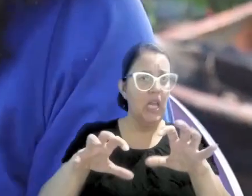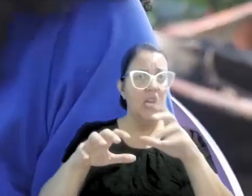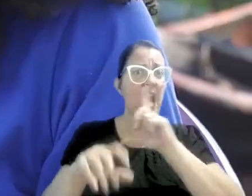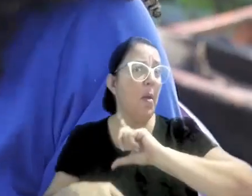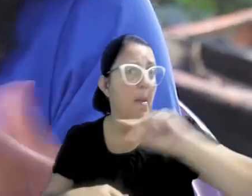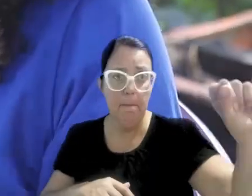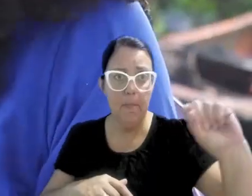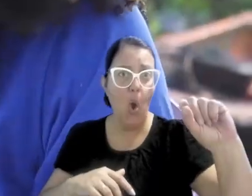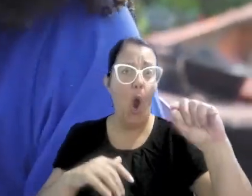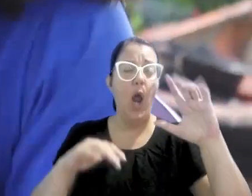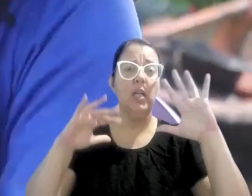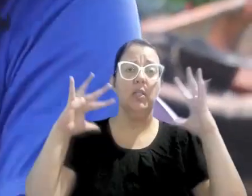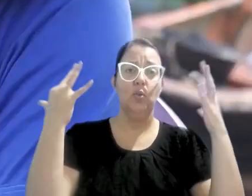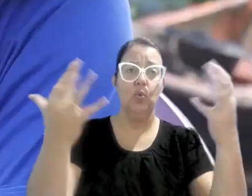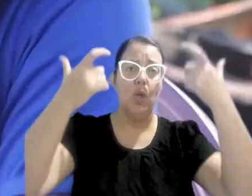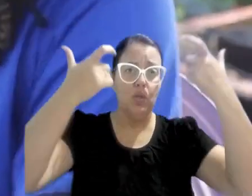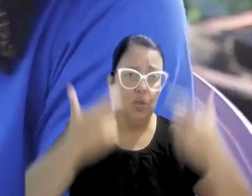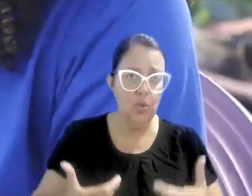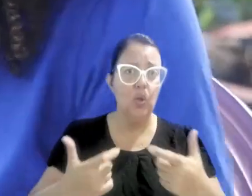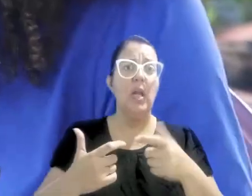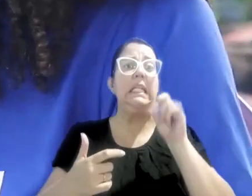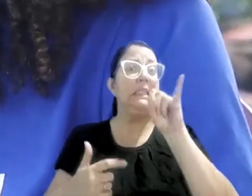dos nossos mangues, das nossas águas, mas a gente quer política pública no nosso território,